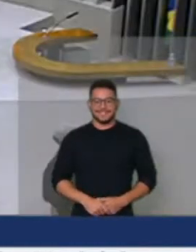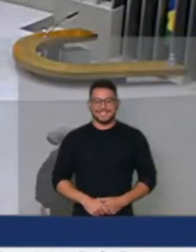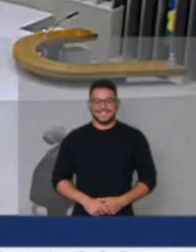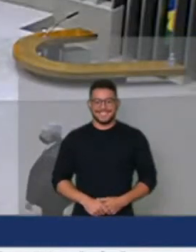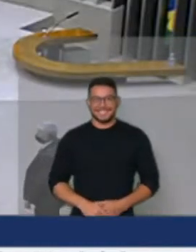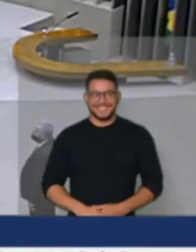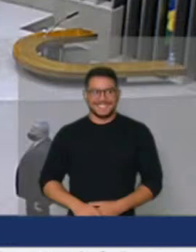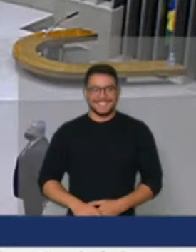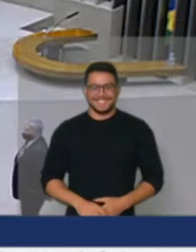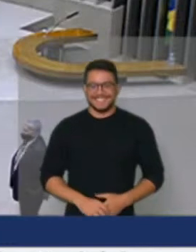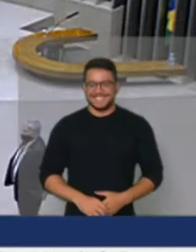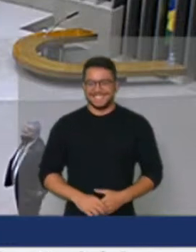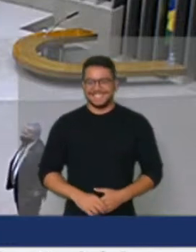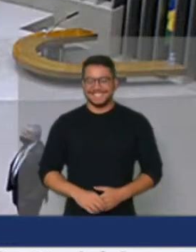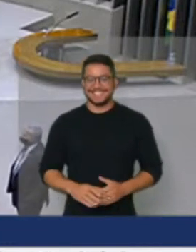TRAJANO DE MORAES, NO RIO DE JANEIRO... PREFEITO RODRIGO